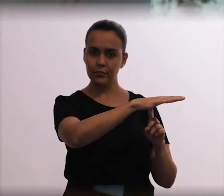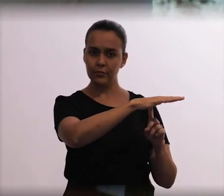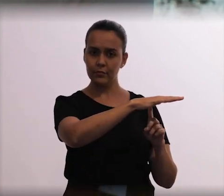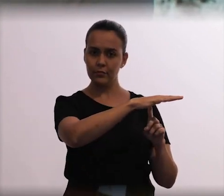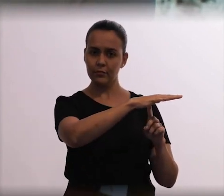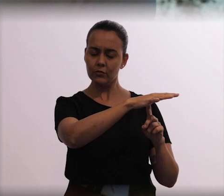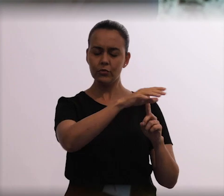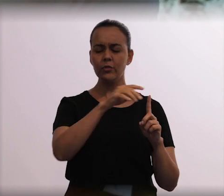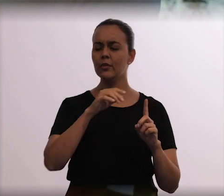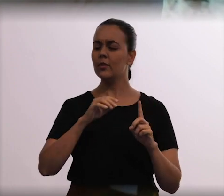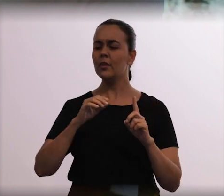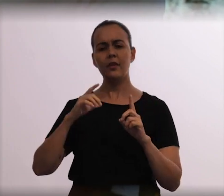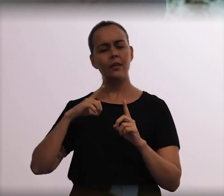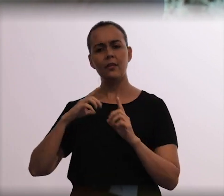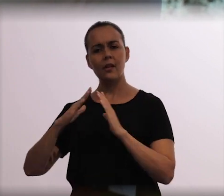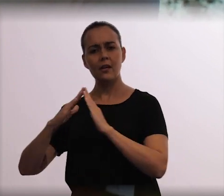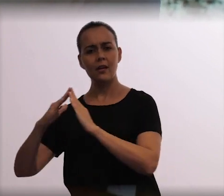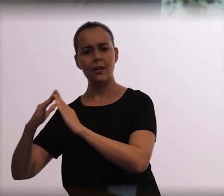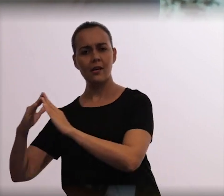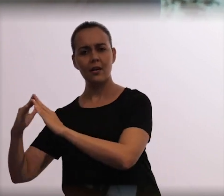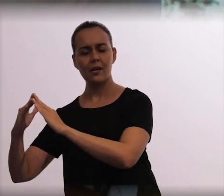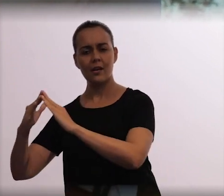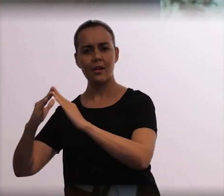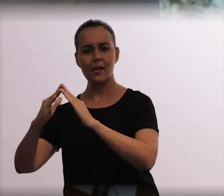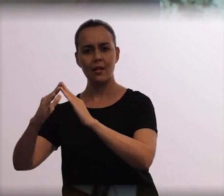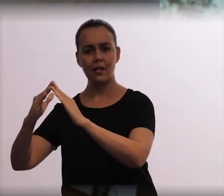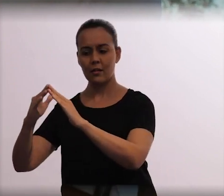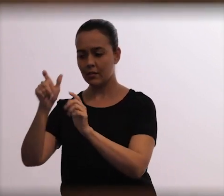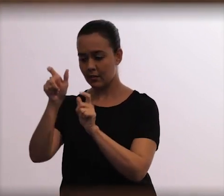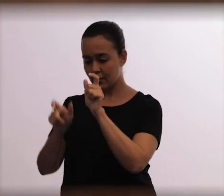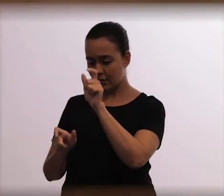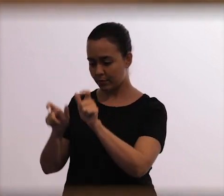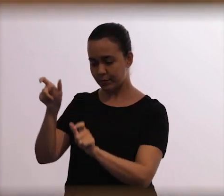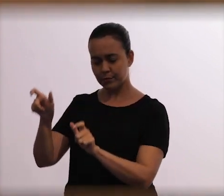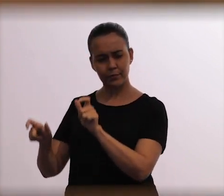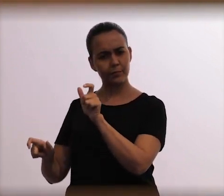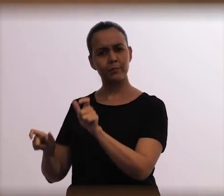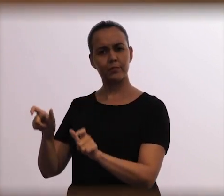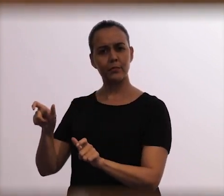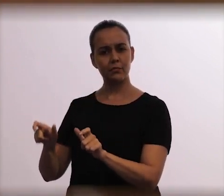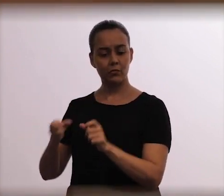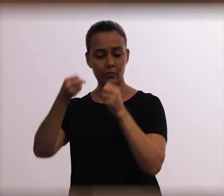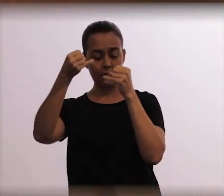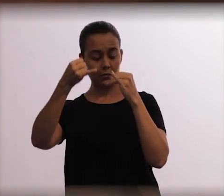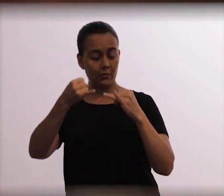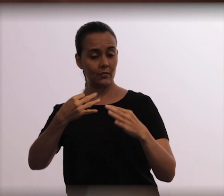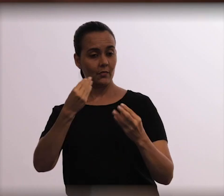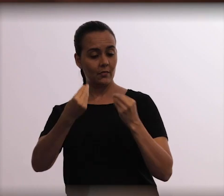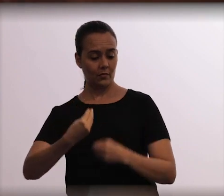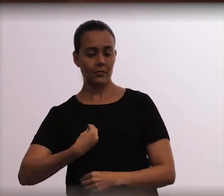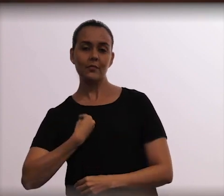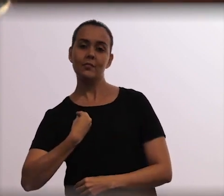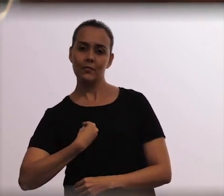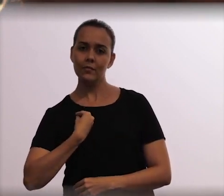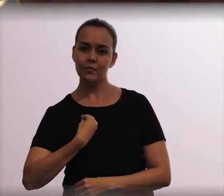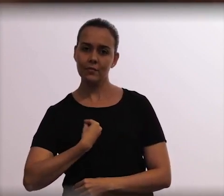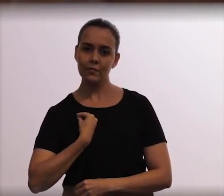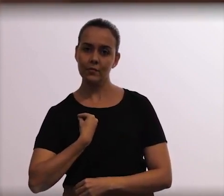e eu não penso que sujeitas e sujeitos periféricos devem só explicar a periferia, eu acho que sujeitas e sujeitos periféricos, devem se desafiar